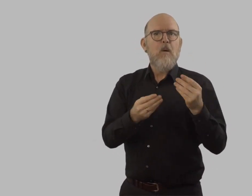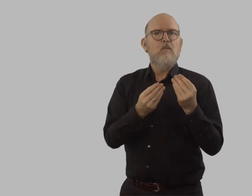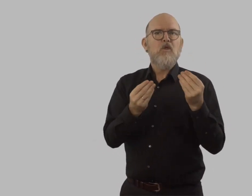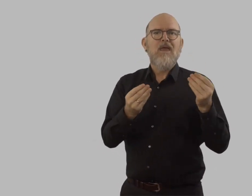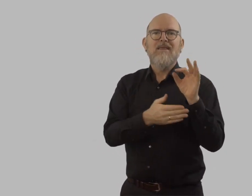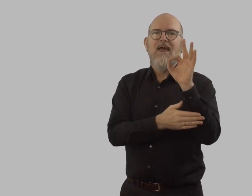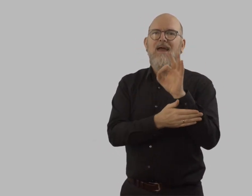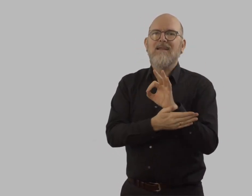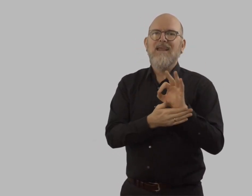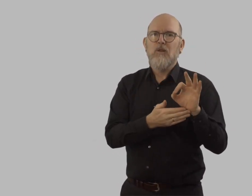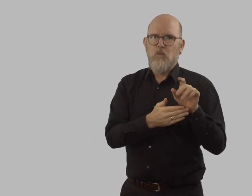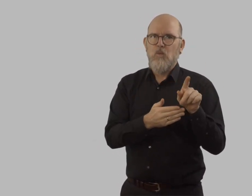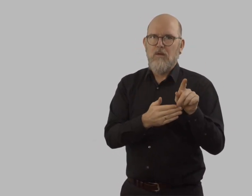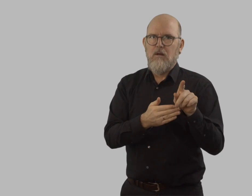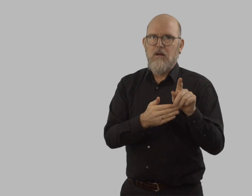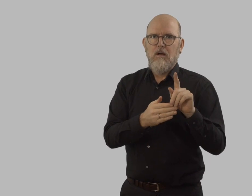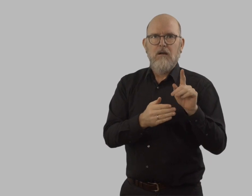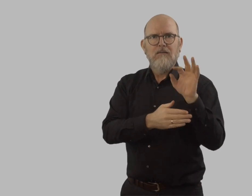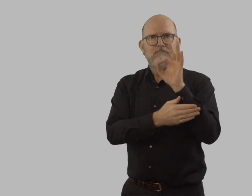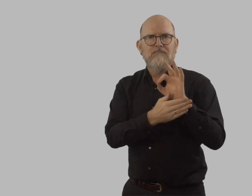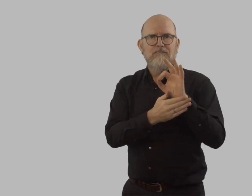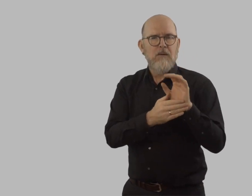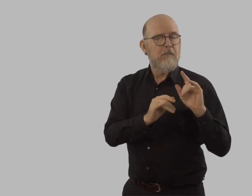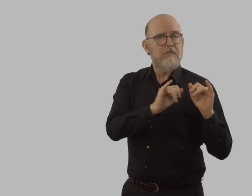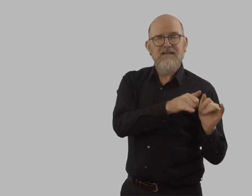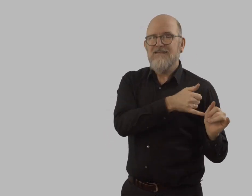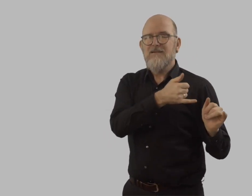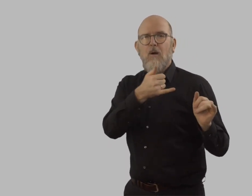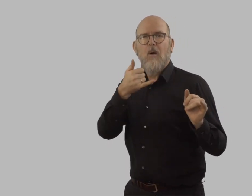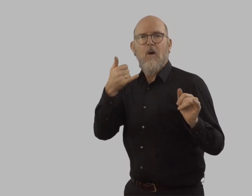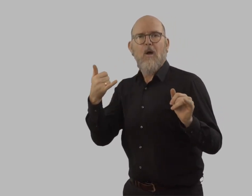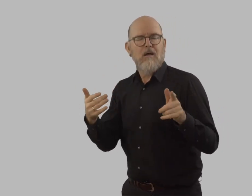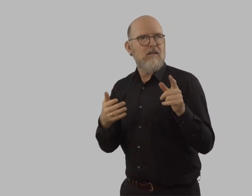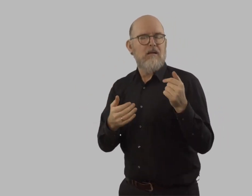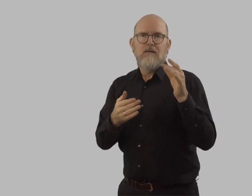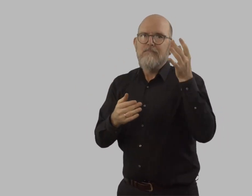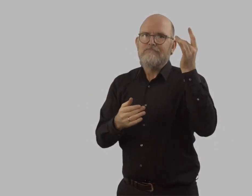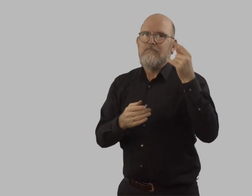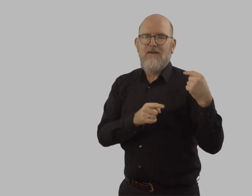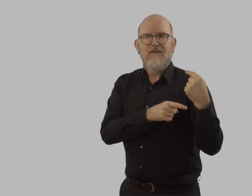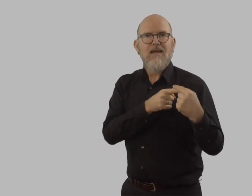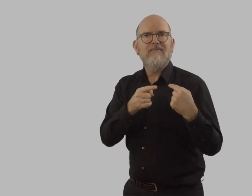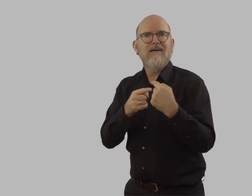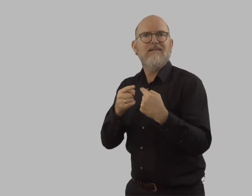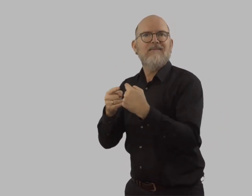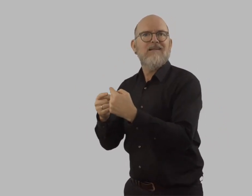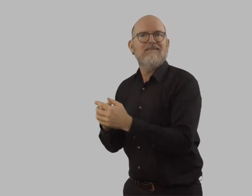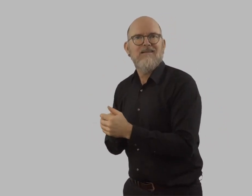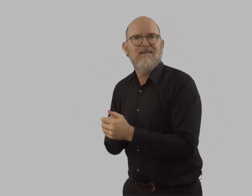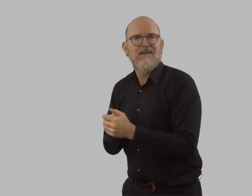als einer der wichtigsten Wegbereiter der modernen Architektur.